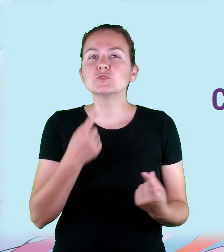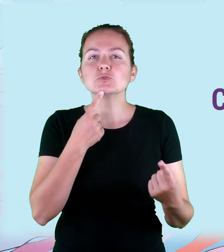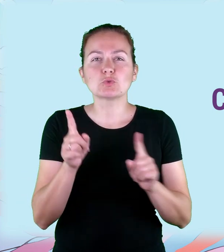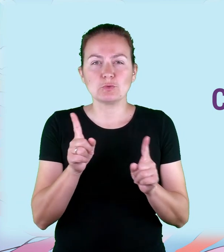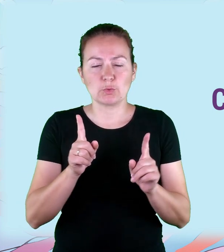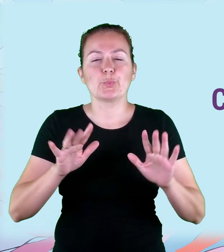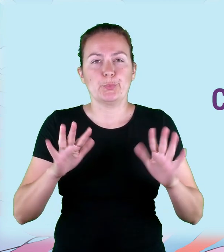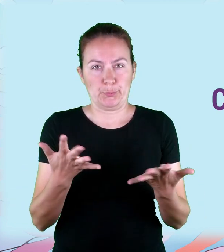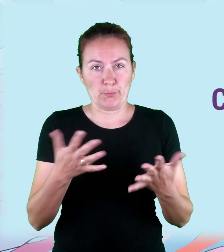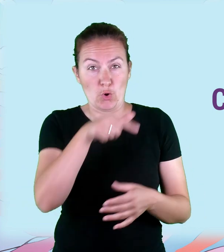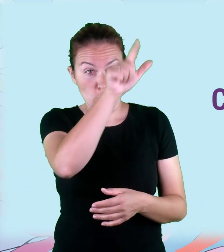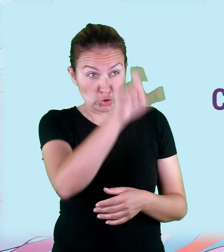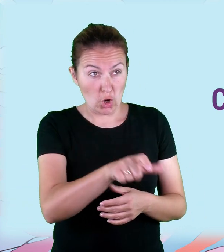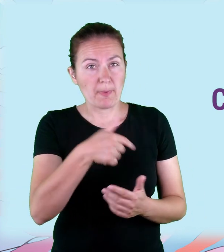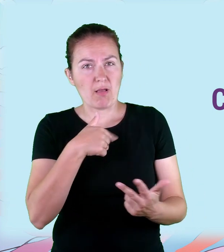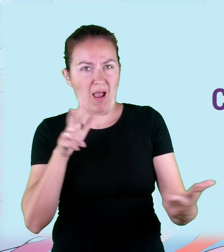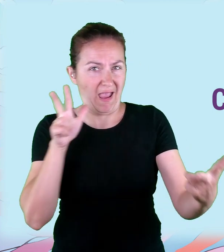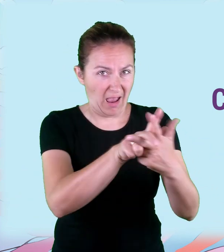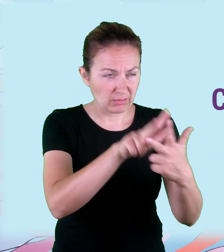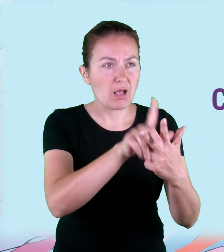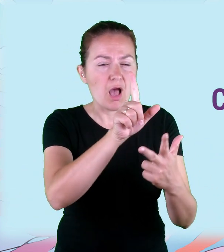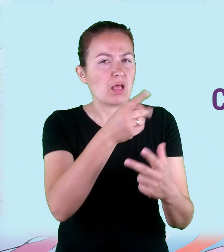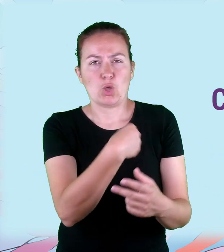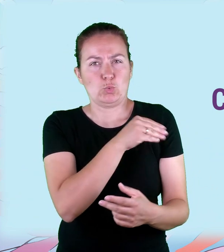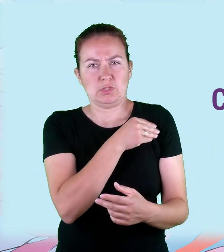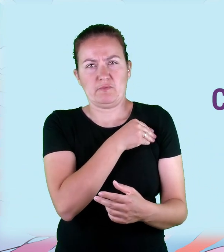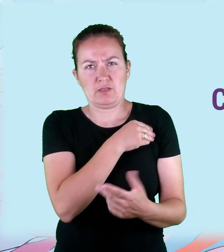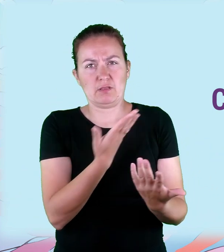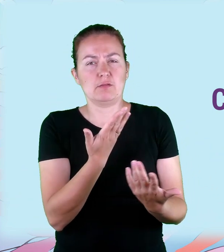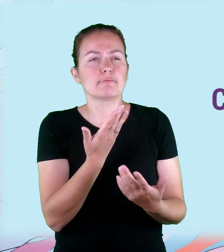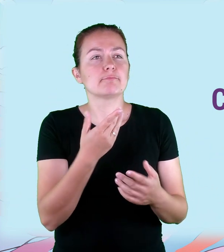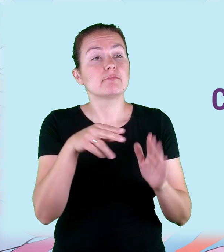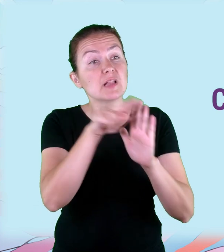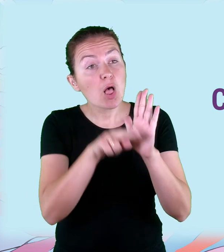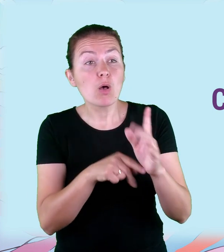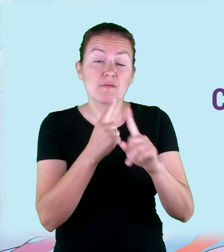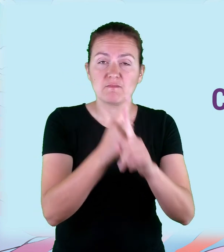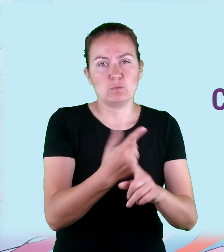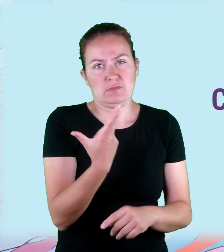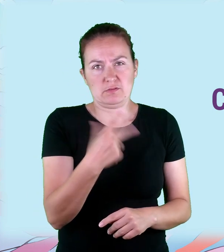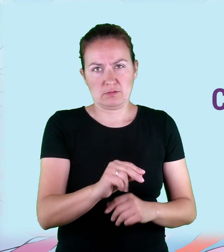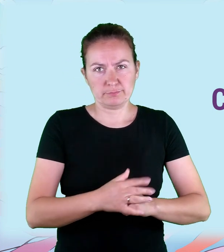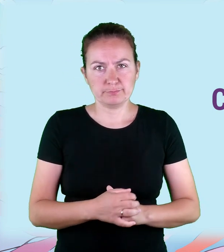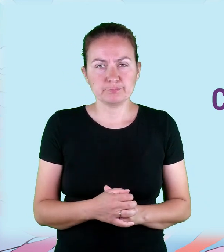Zaatakować kogoś w nieuczciwy sposób, niezgodnie z regułami.